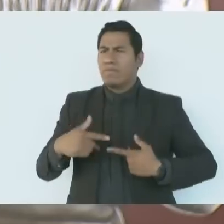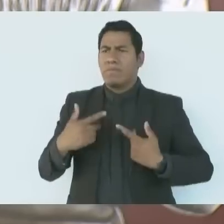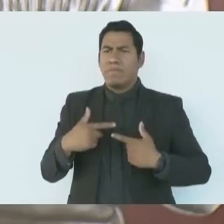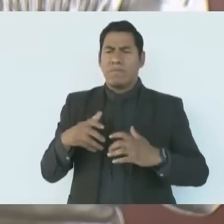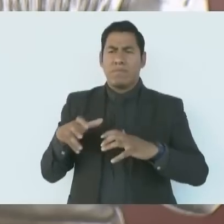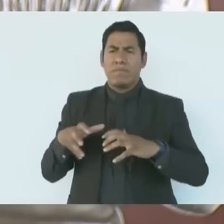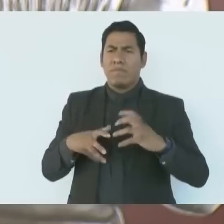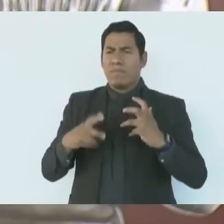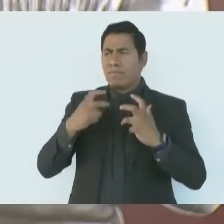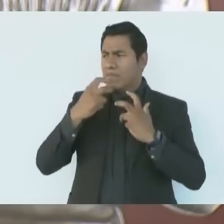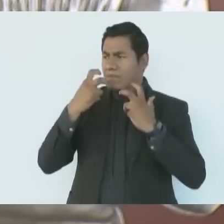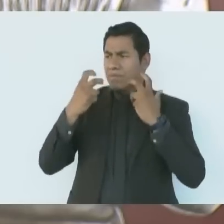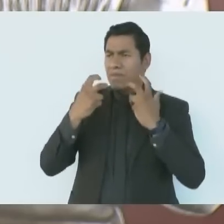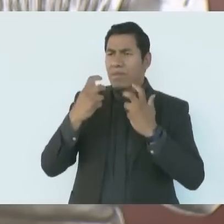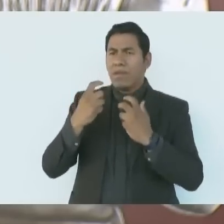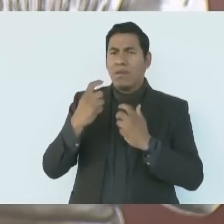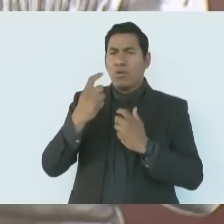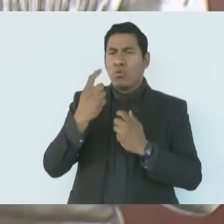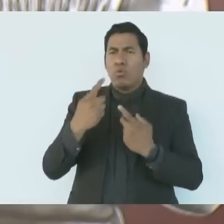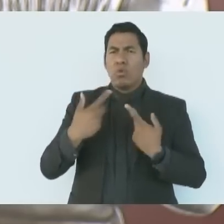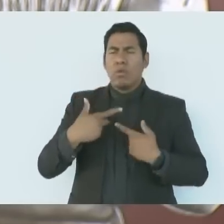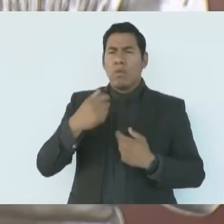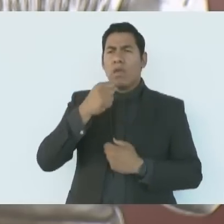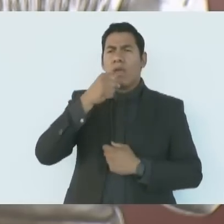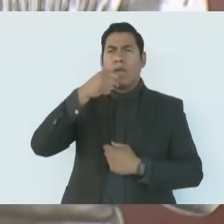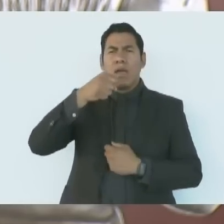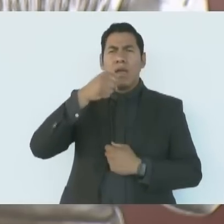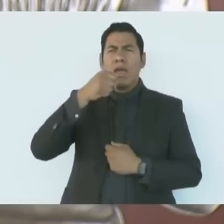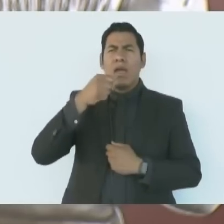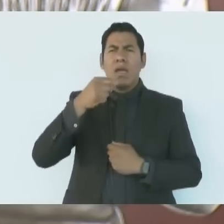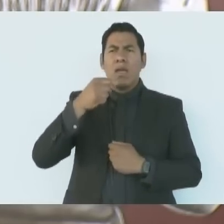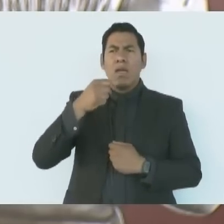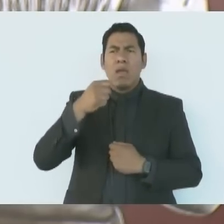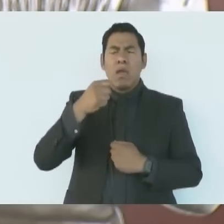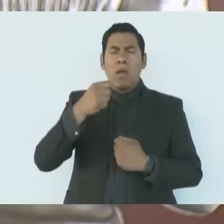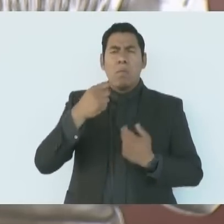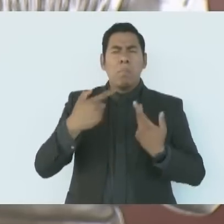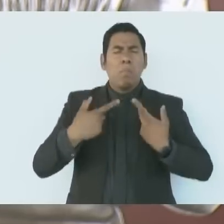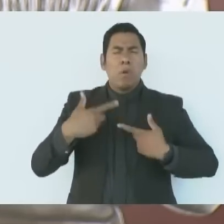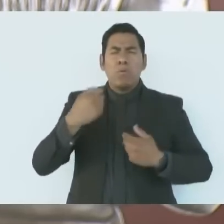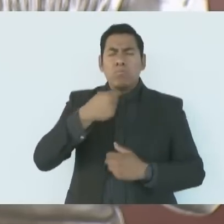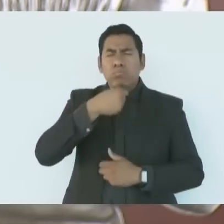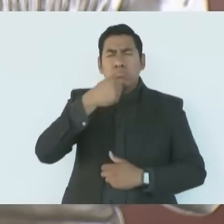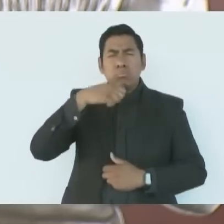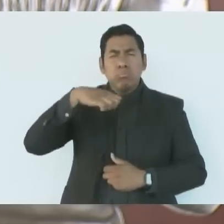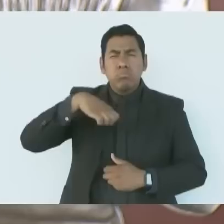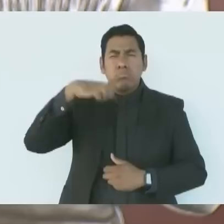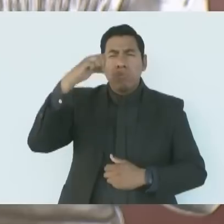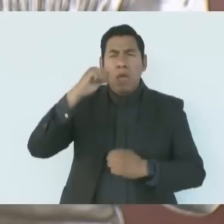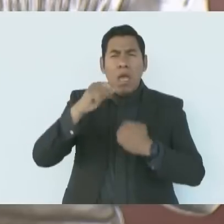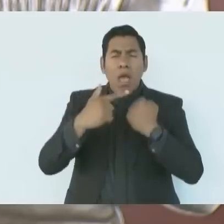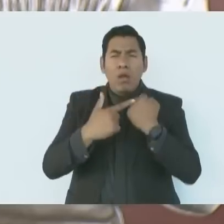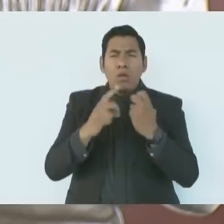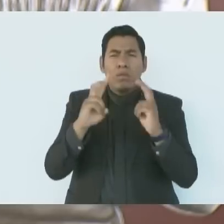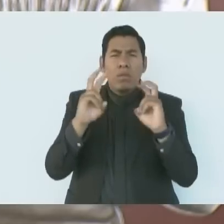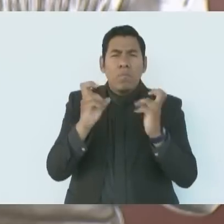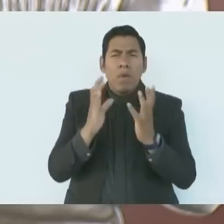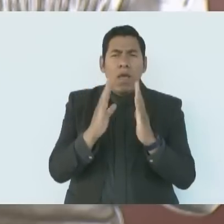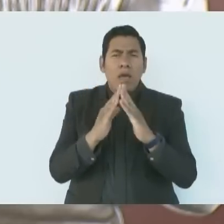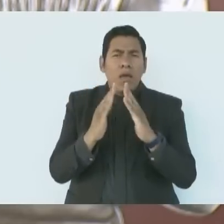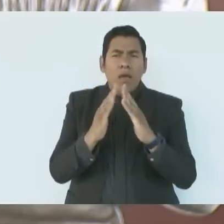hijos o familiares la pensión que les dieron ahora este para lo del cáncer porque el banco le dice